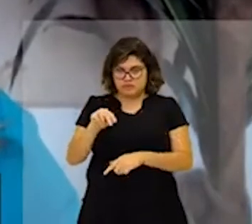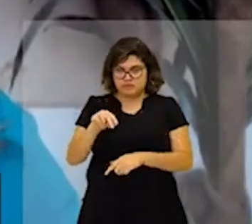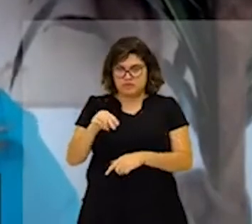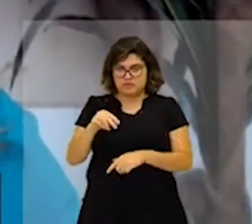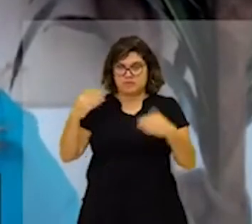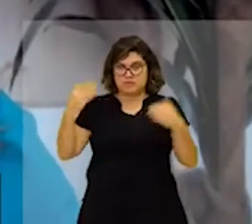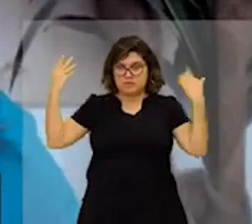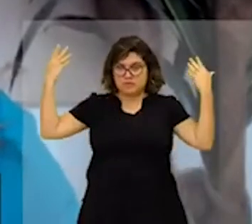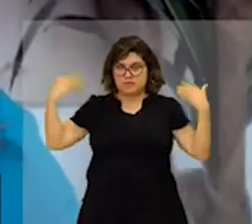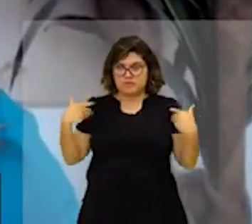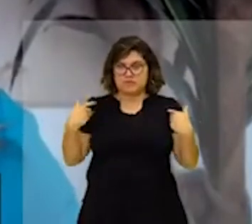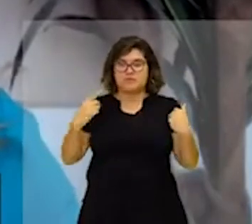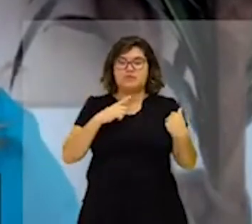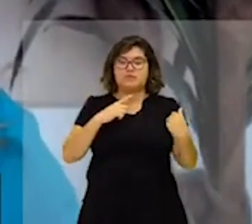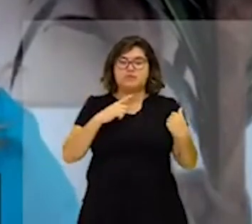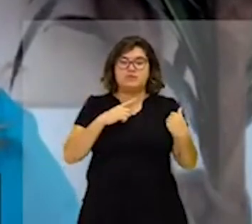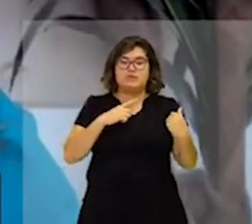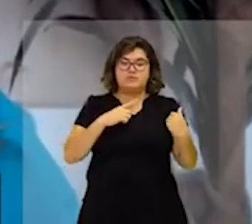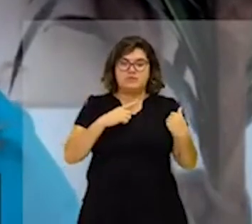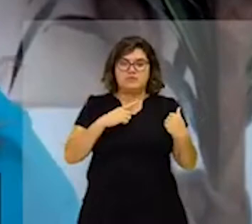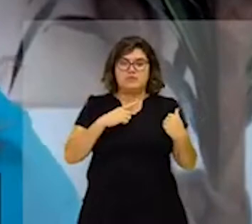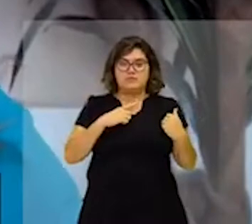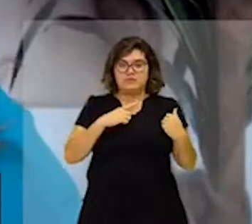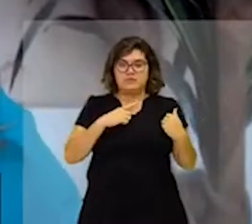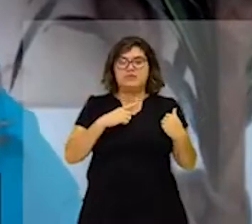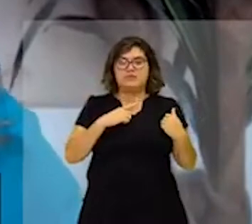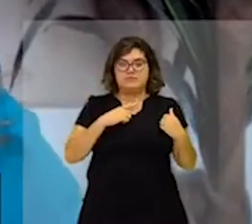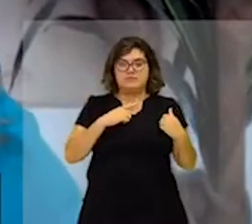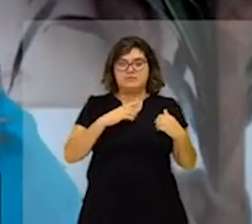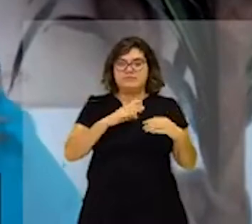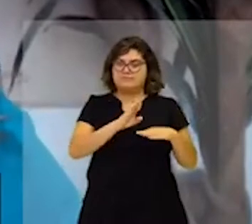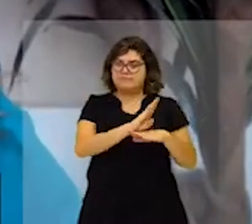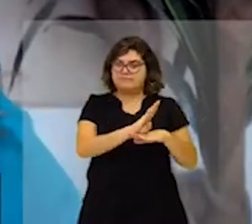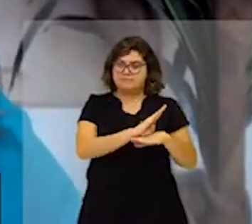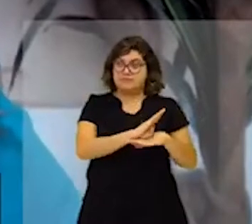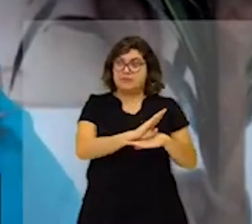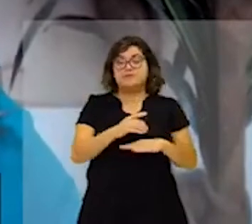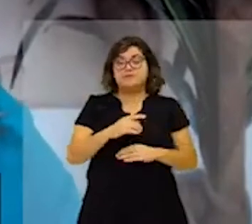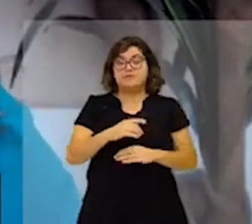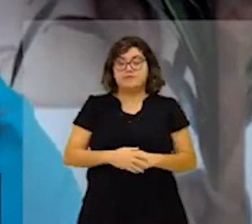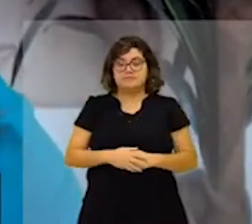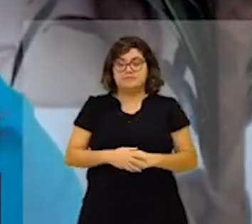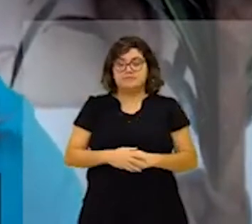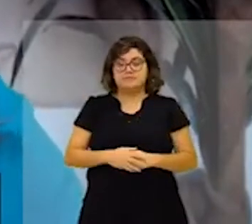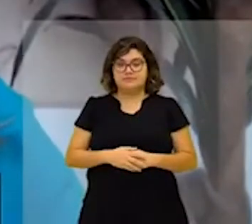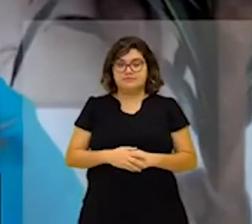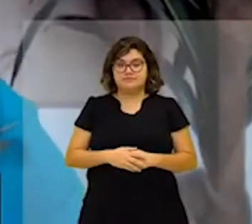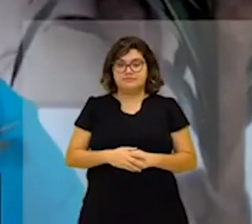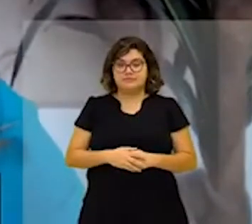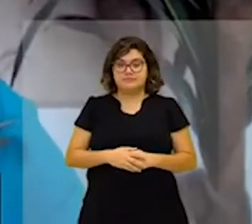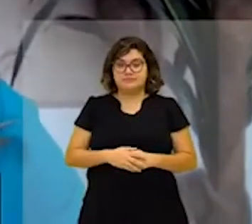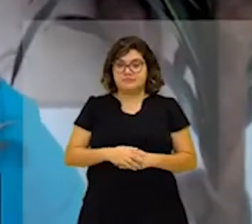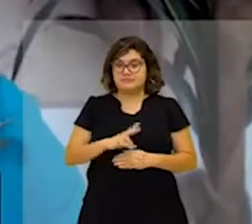mim uma parede creme Este é o cenário que que me cerca aqui bem nós vamos discutir um tema muito